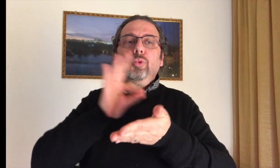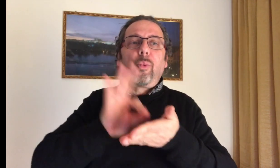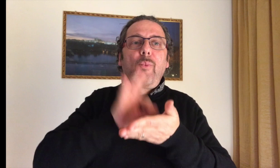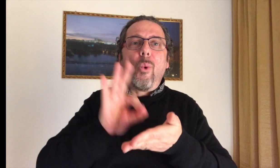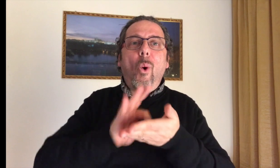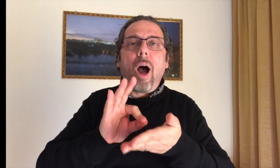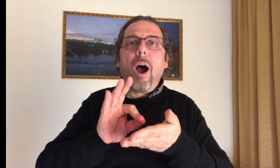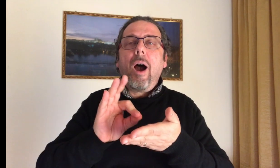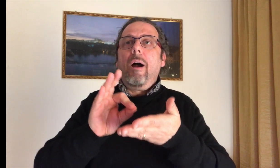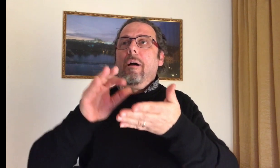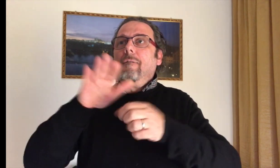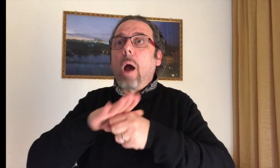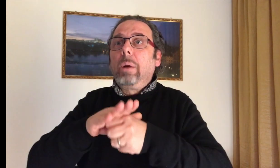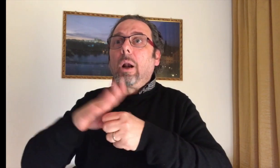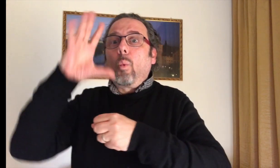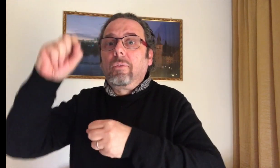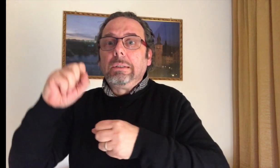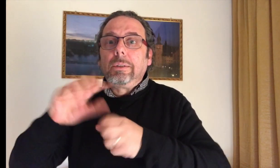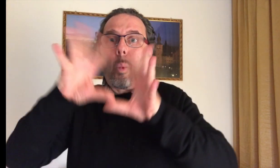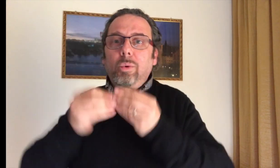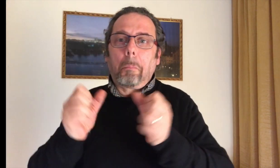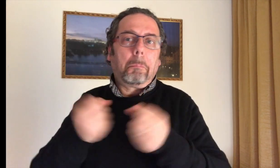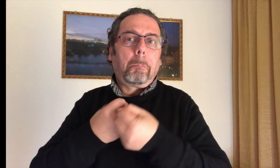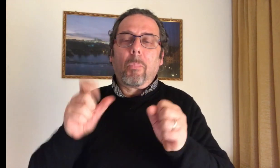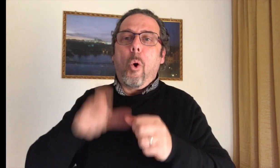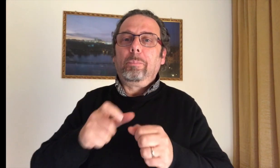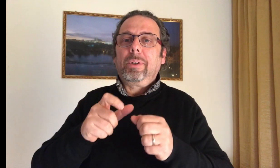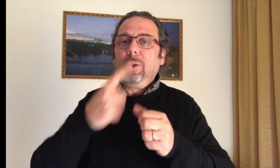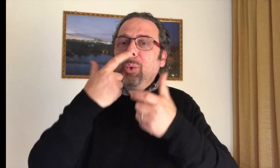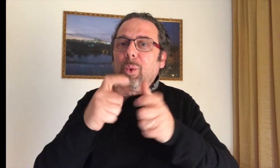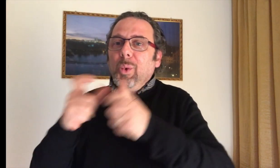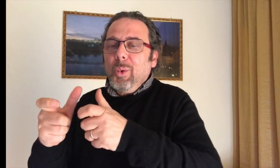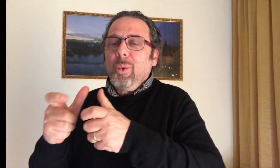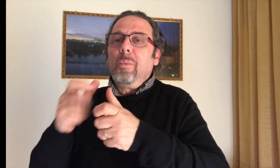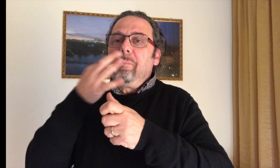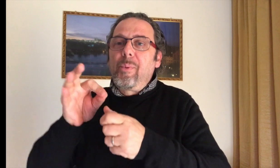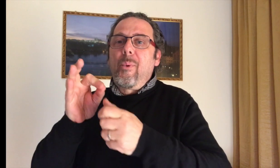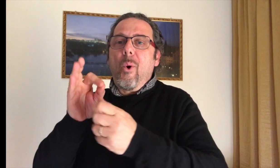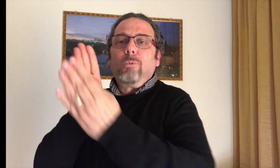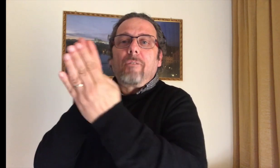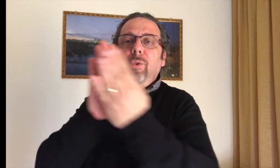delle scuole, delle famiglie e dell’Università. Suggerì che sarebbe stato meglio creare 3 diversi settori